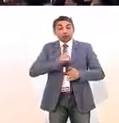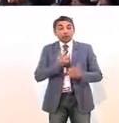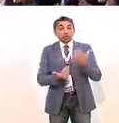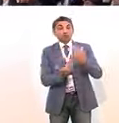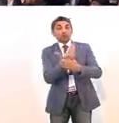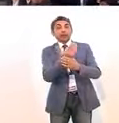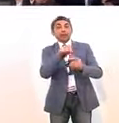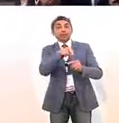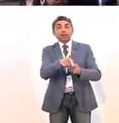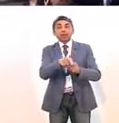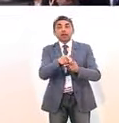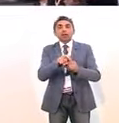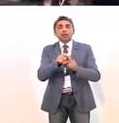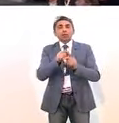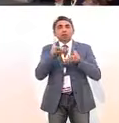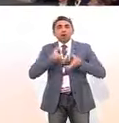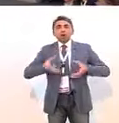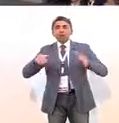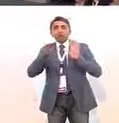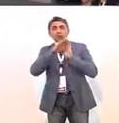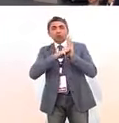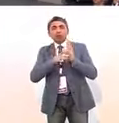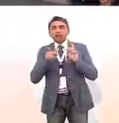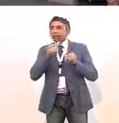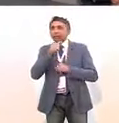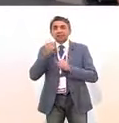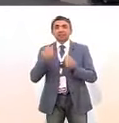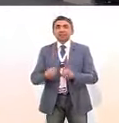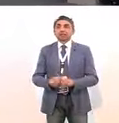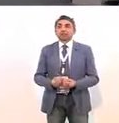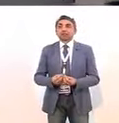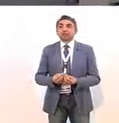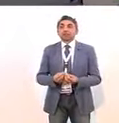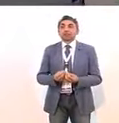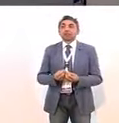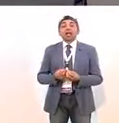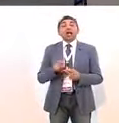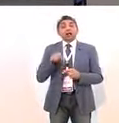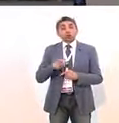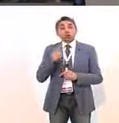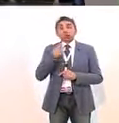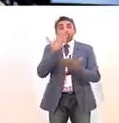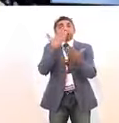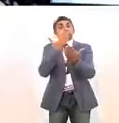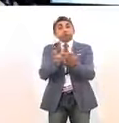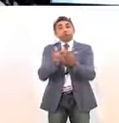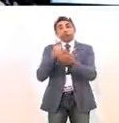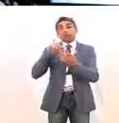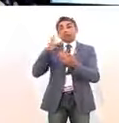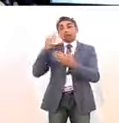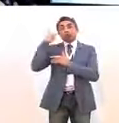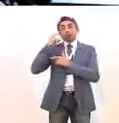che conferenza programmatica facciamo, noi? Allora io ho fatto una proposta su Avvenire, l’altro giorno – secondo me non se ne